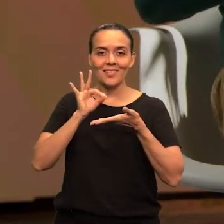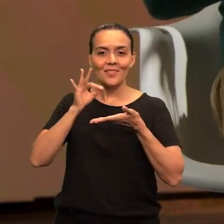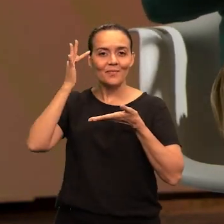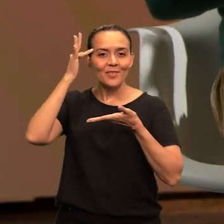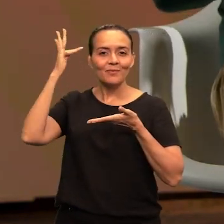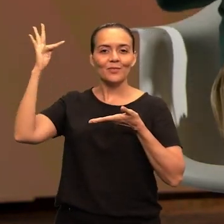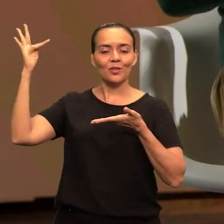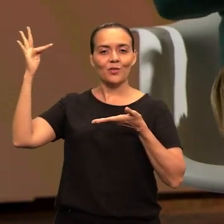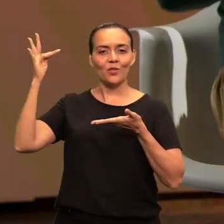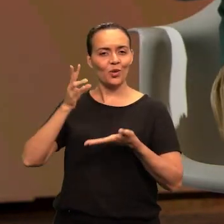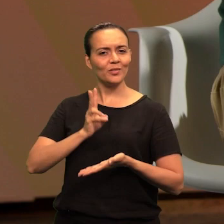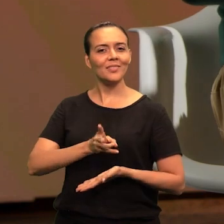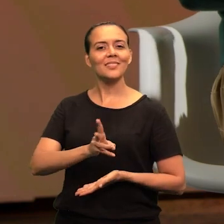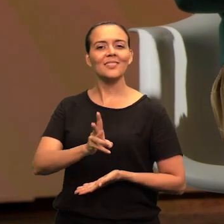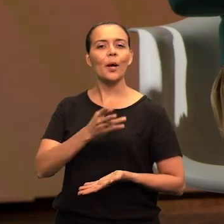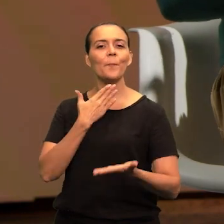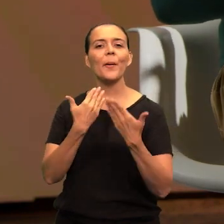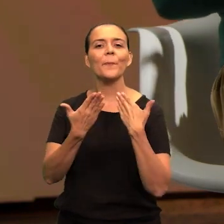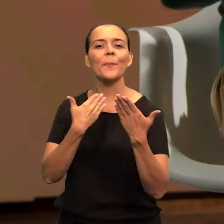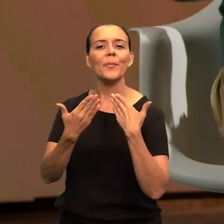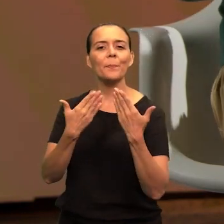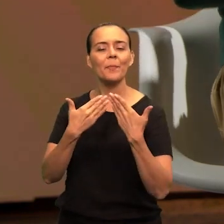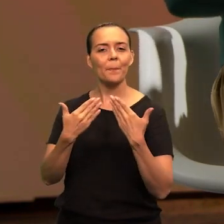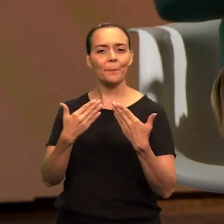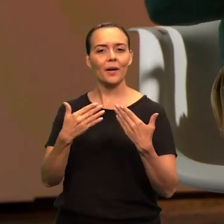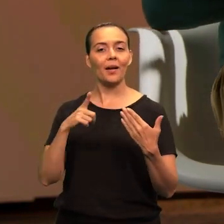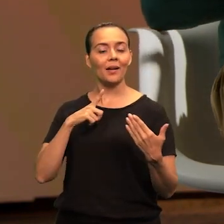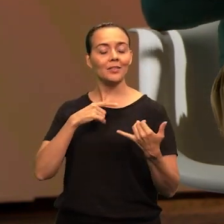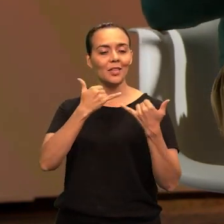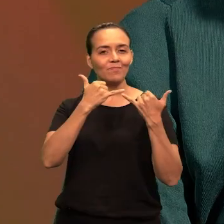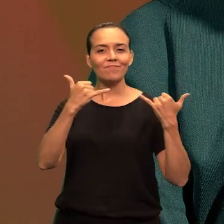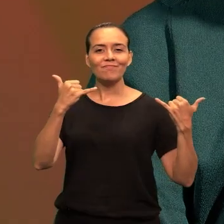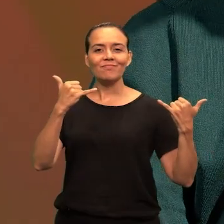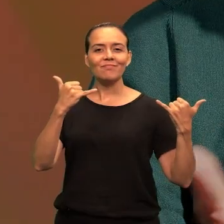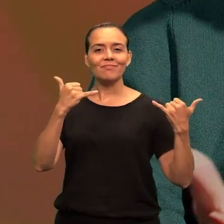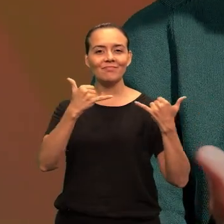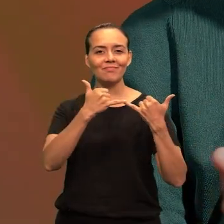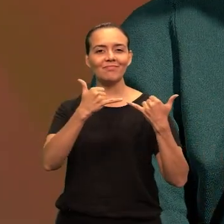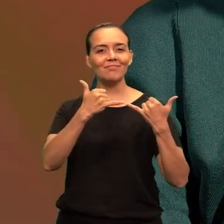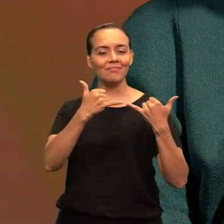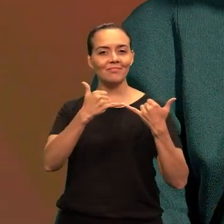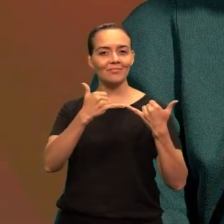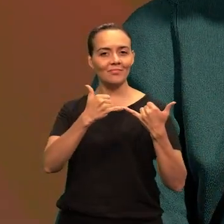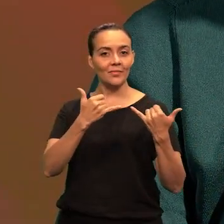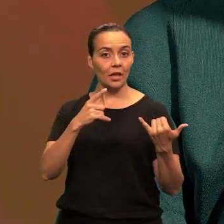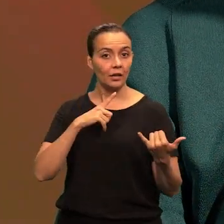está nos debates, nas redes sociais. O grande deslocamento que nós tivemos